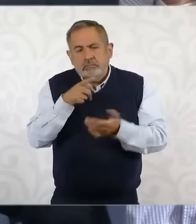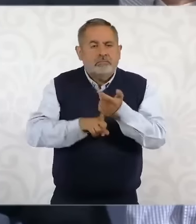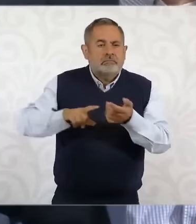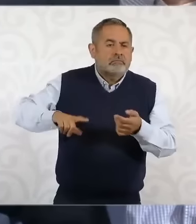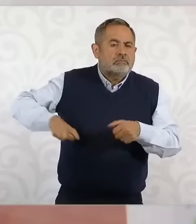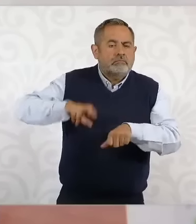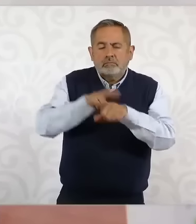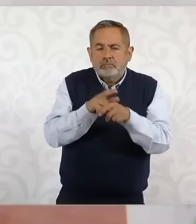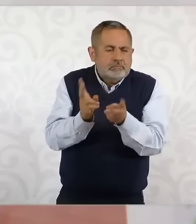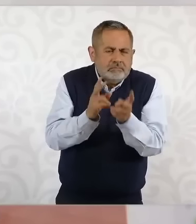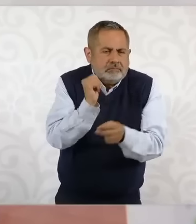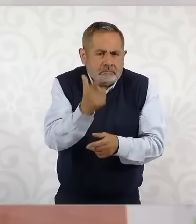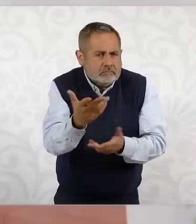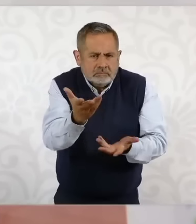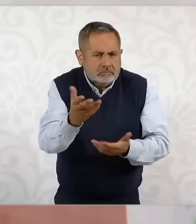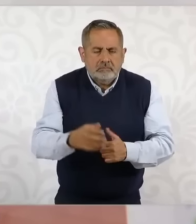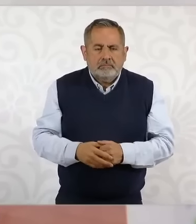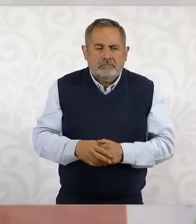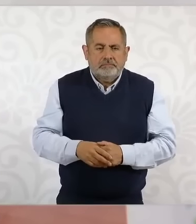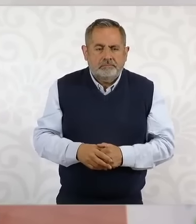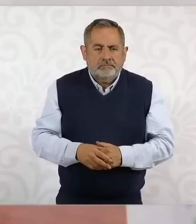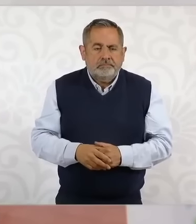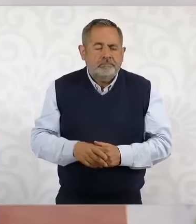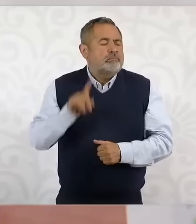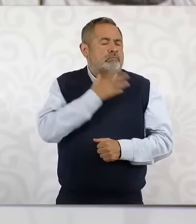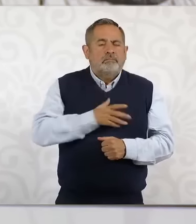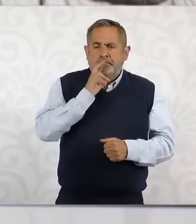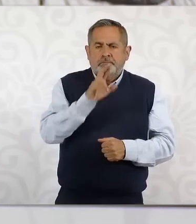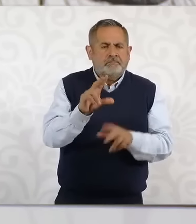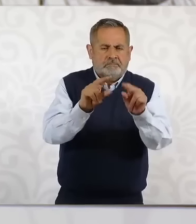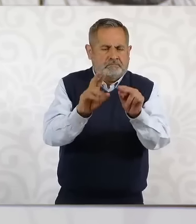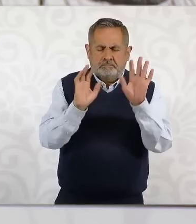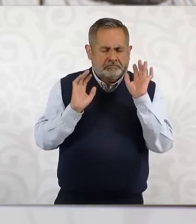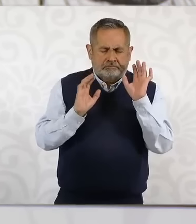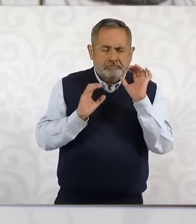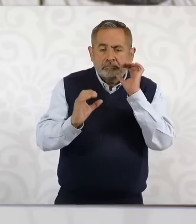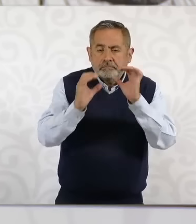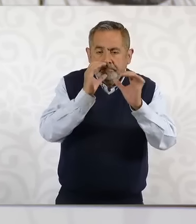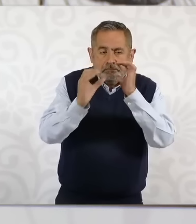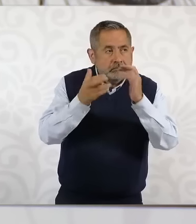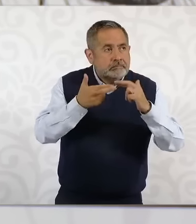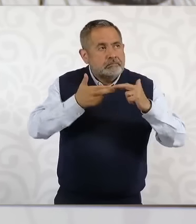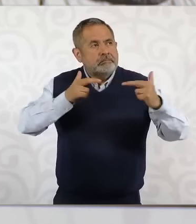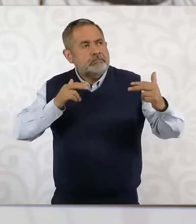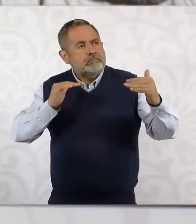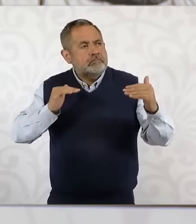licencio, ¿no? Hablamos de eh pues de mantener la coordinación con respeto a nuestras soberanías en